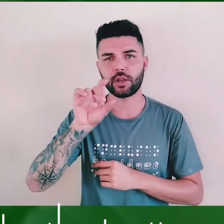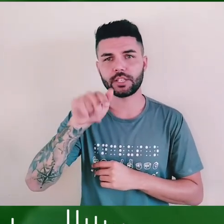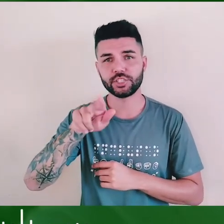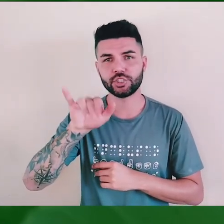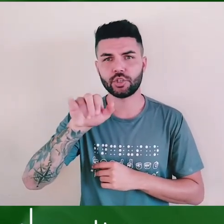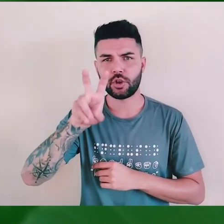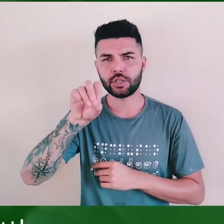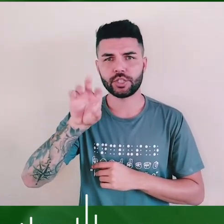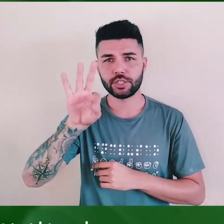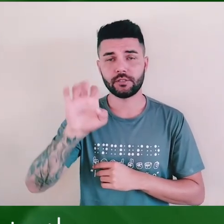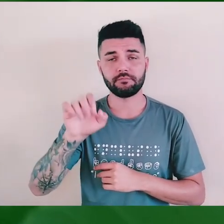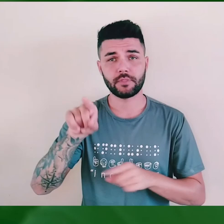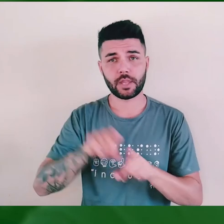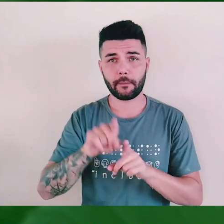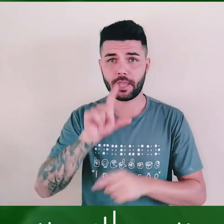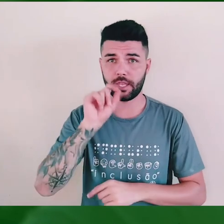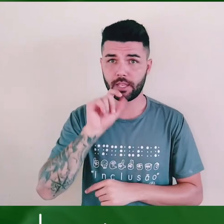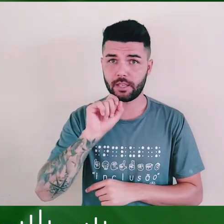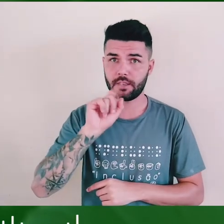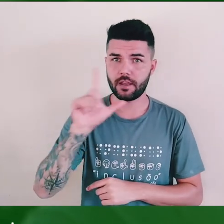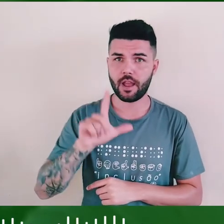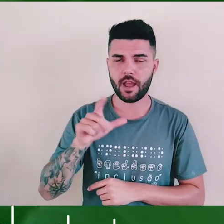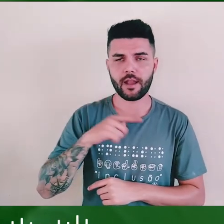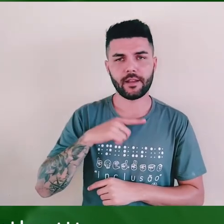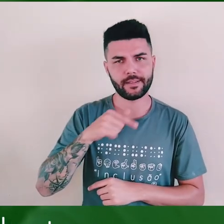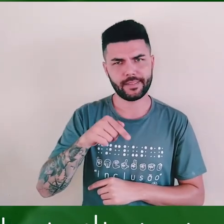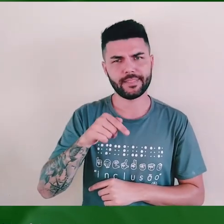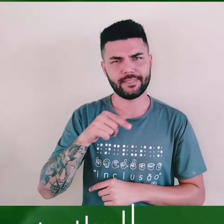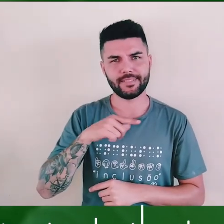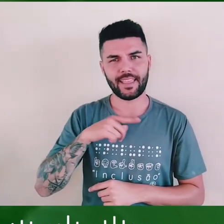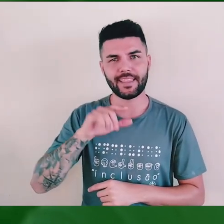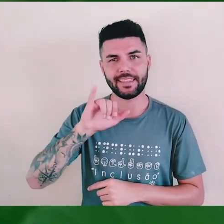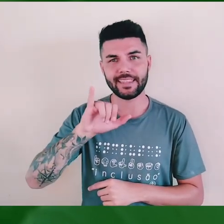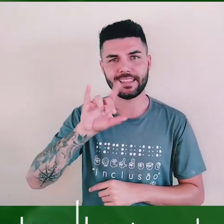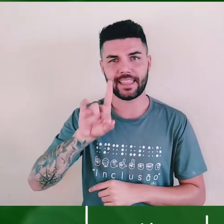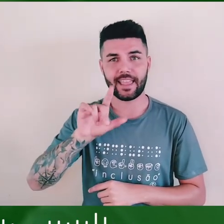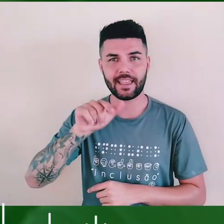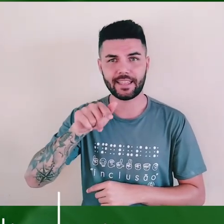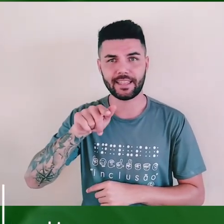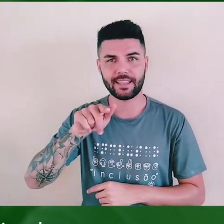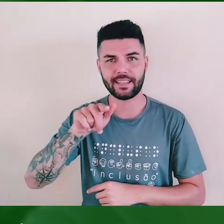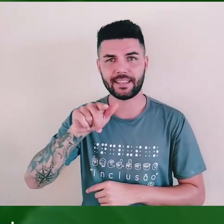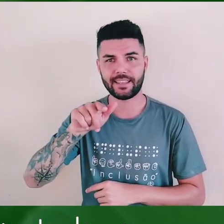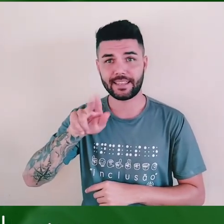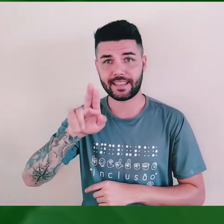@escuteidcast. Lá no Twitter a gente comenta sobre os convidados, posta memes, enfim, a